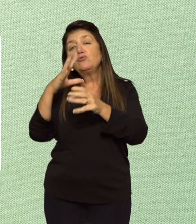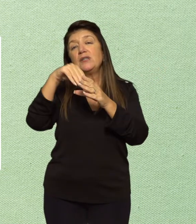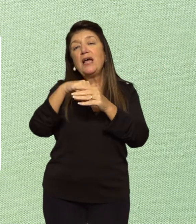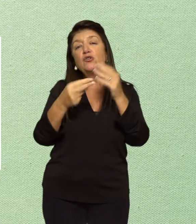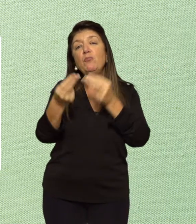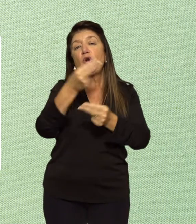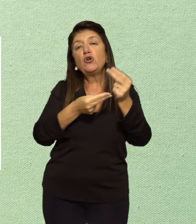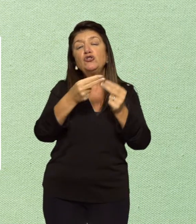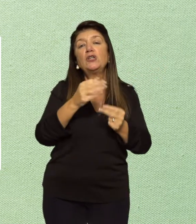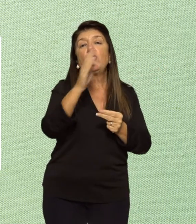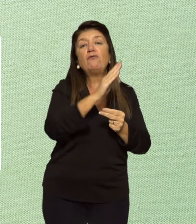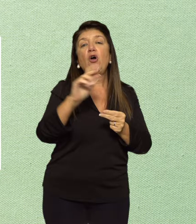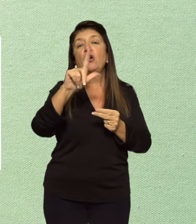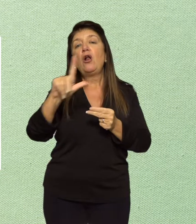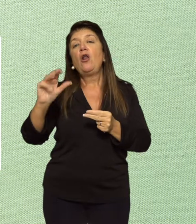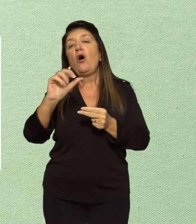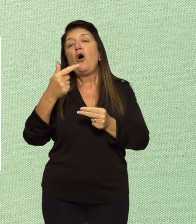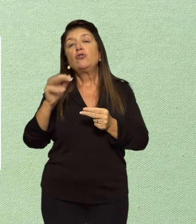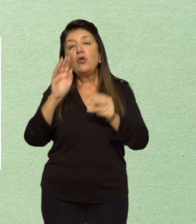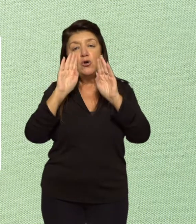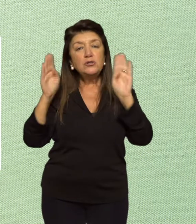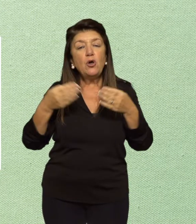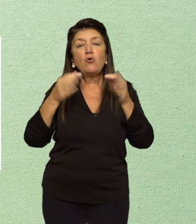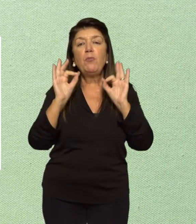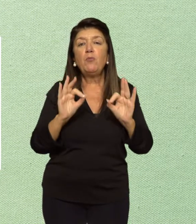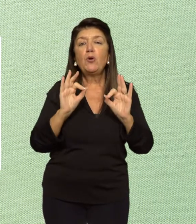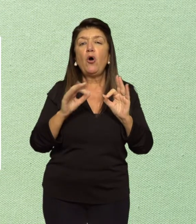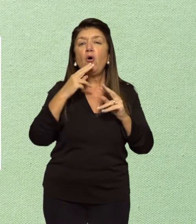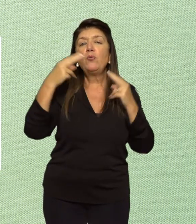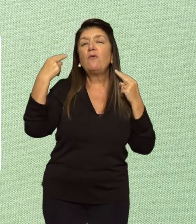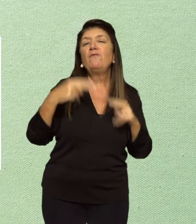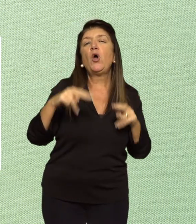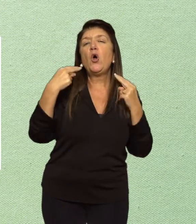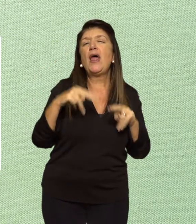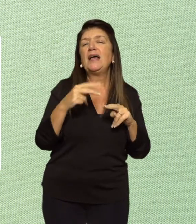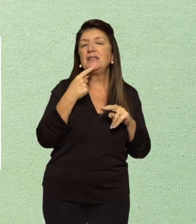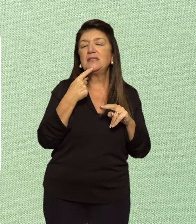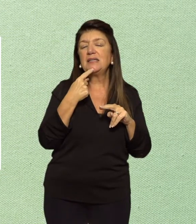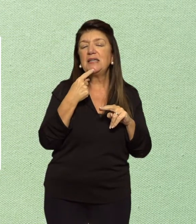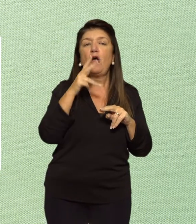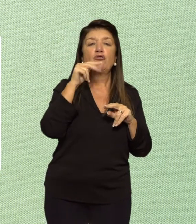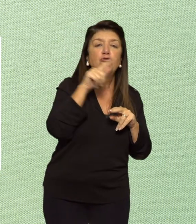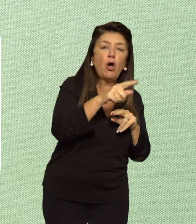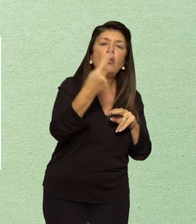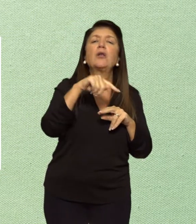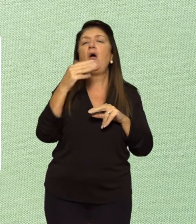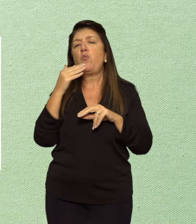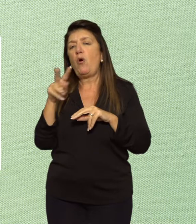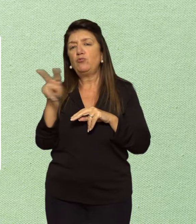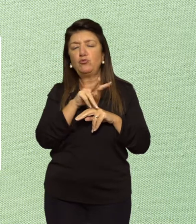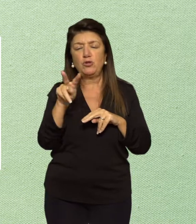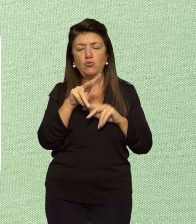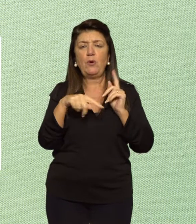di violenza, di violenza verso le donne e anche gli uomini, poi spiegheremo perché, con disabilità